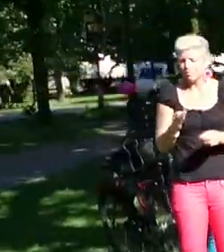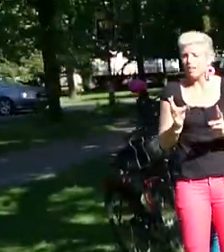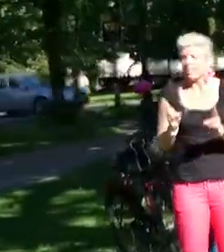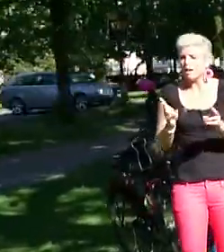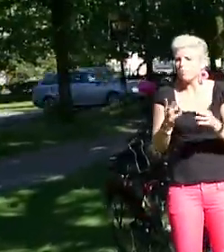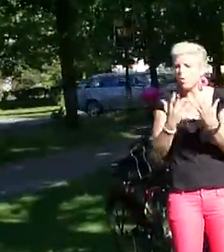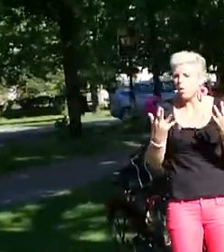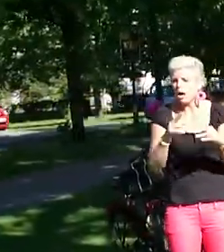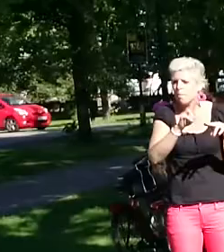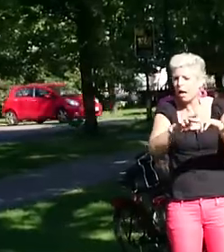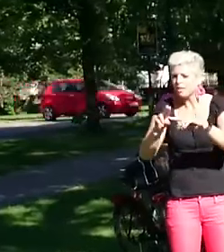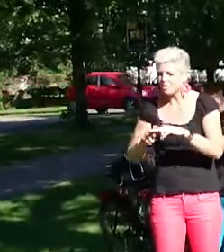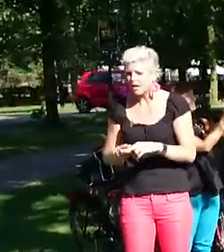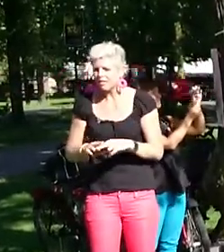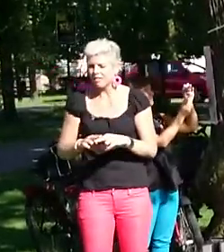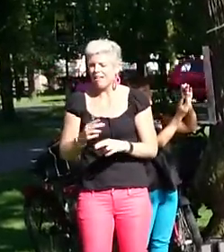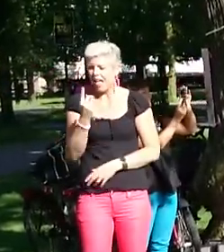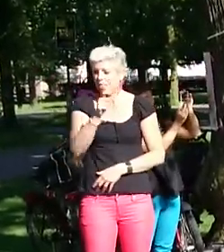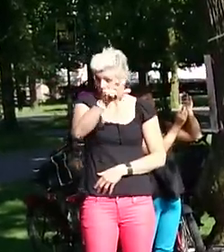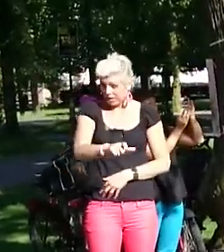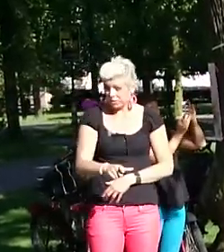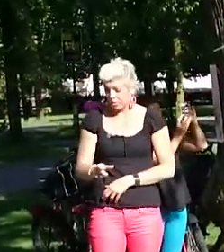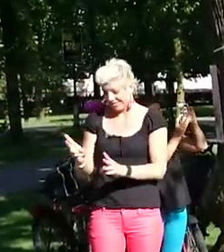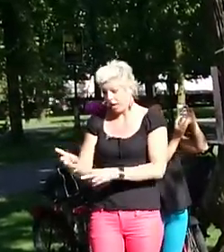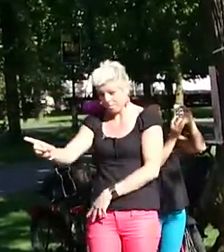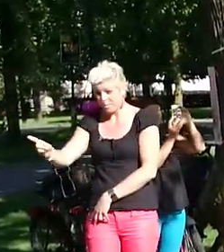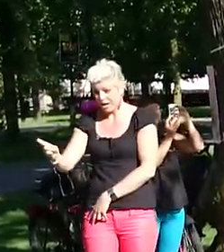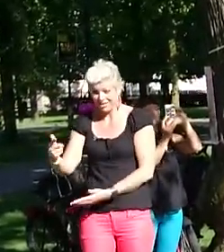Vi får sända en person på samma sätt som de får sända en person.